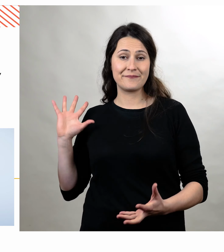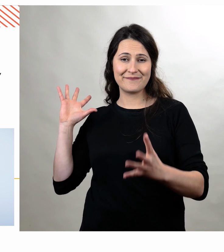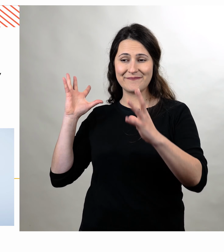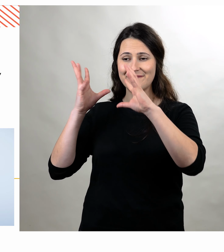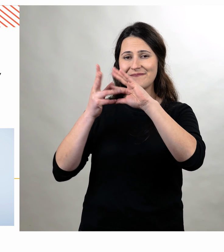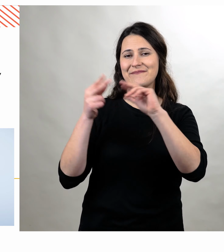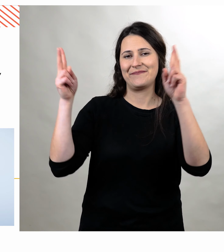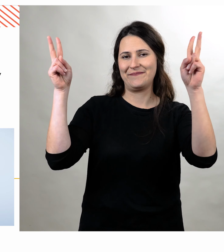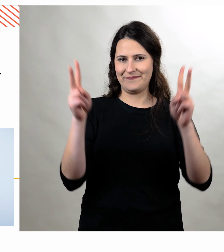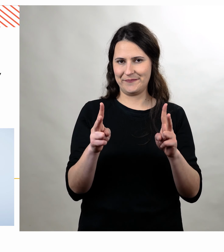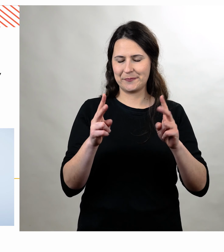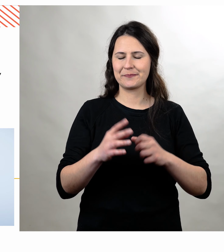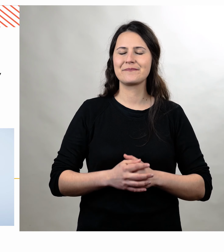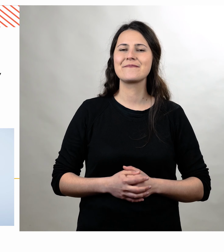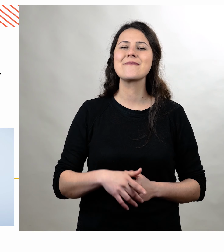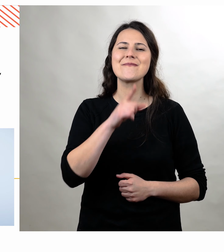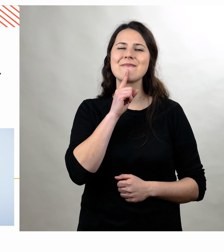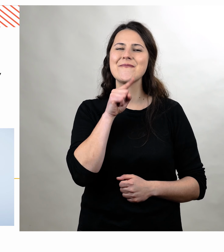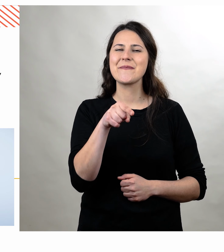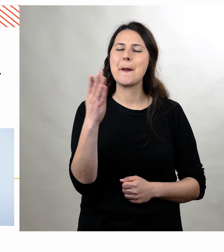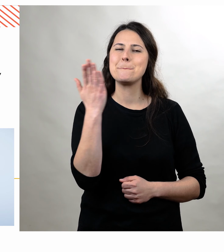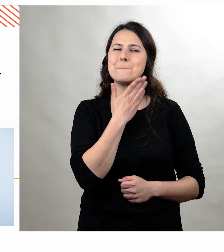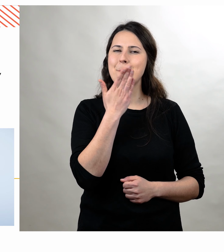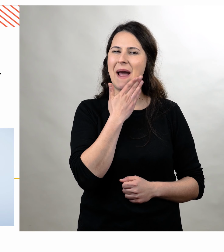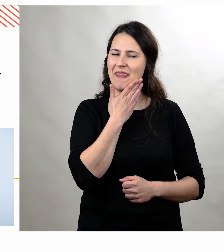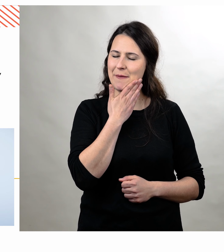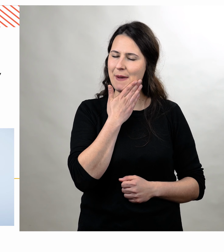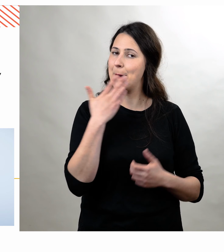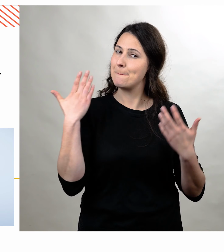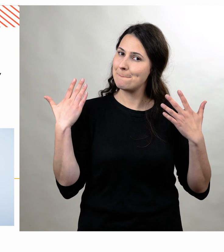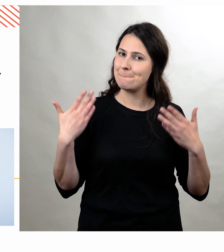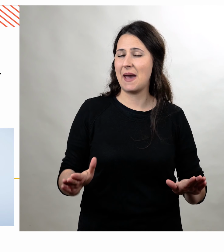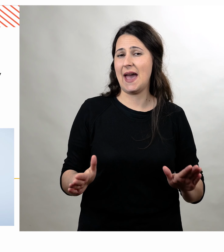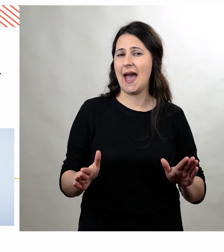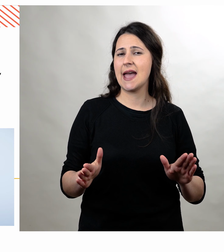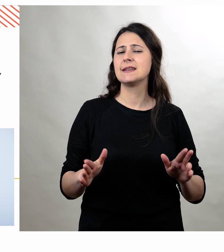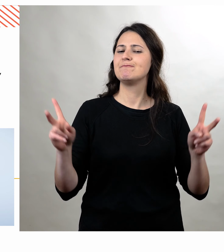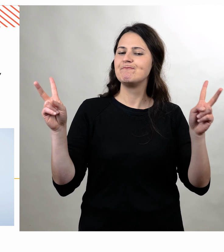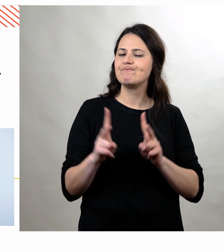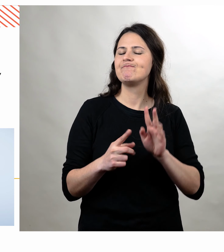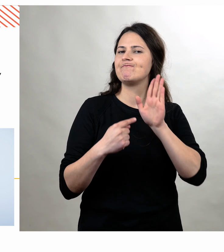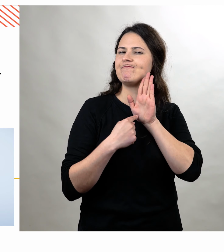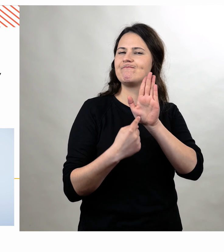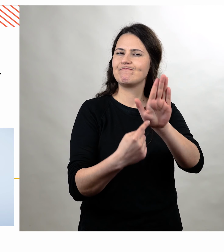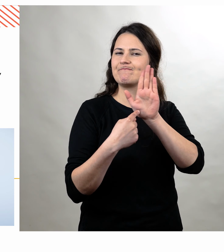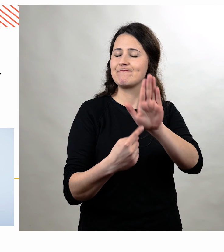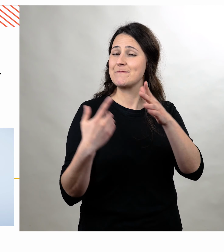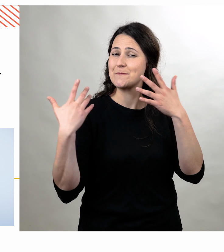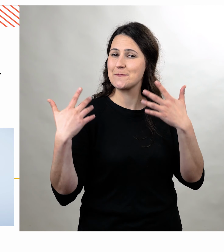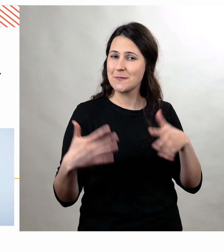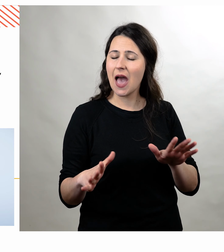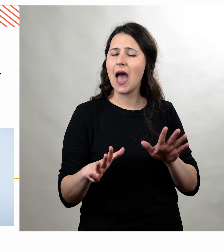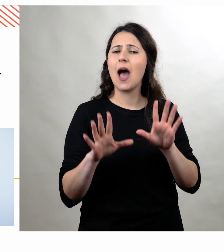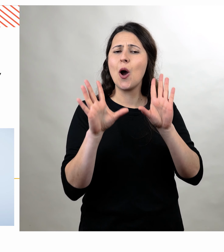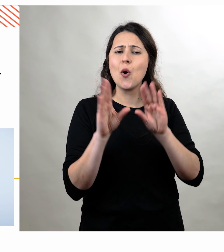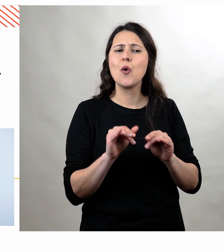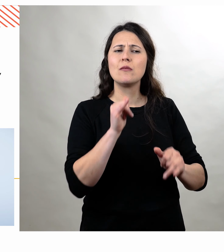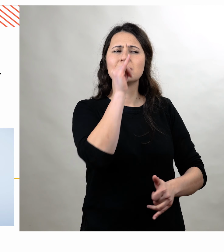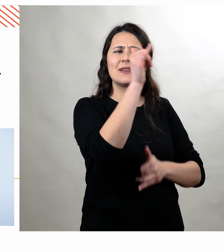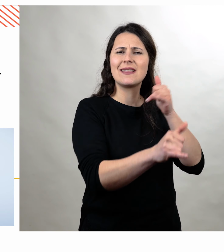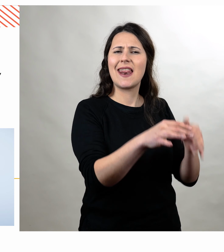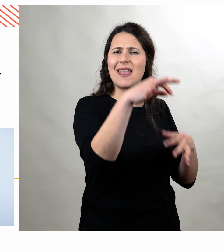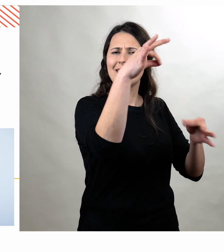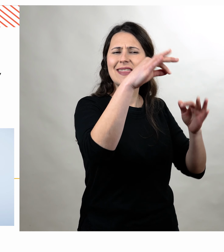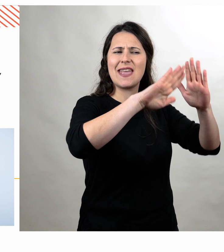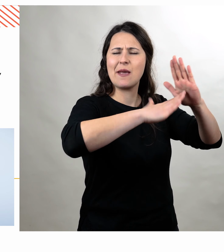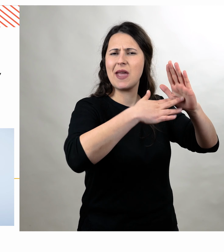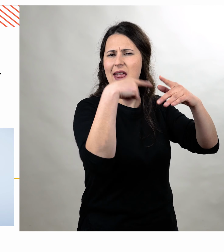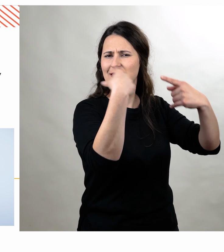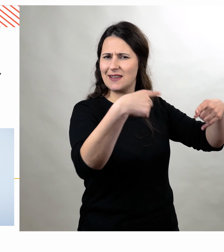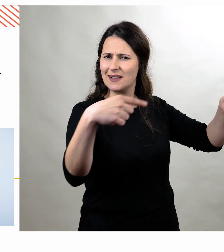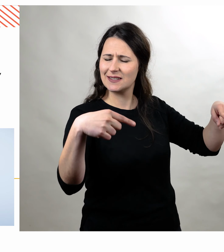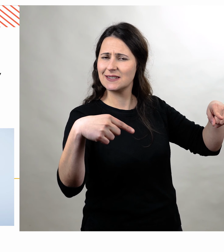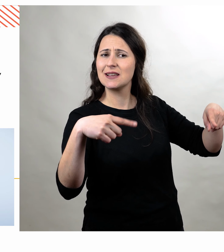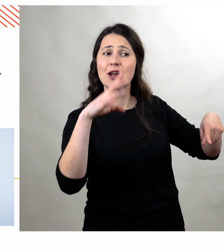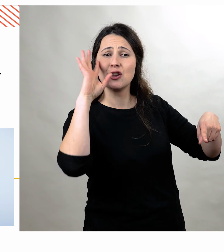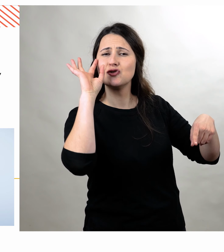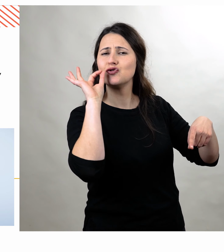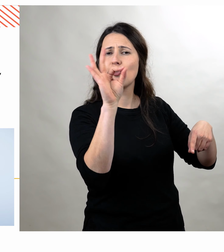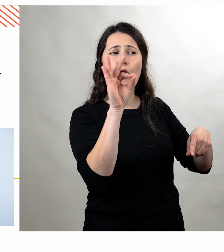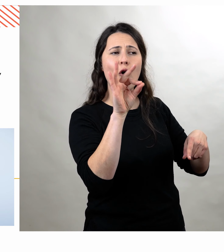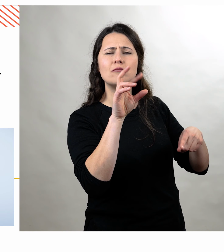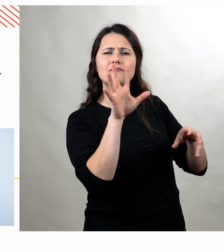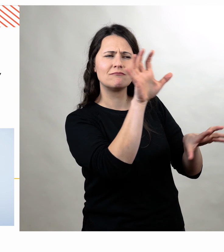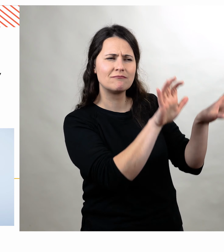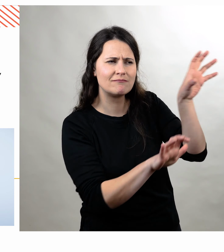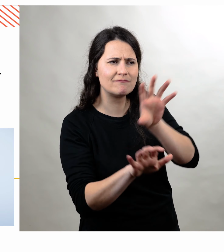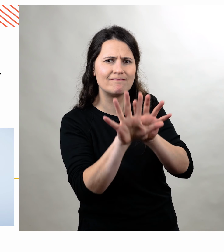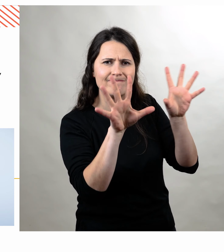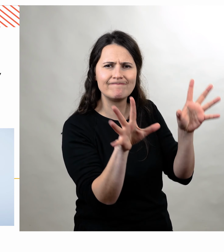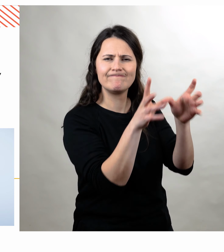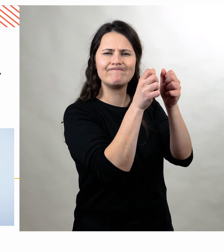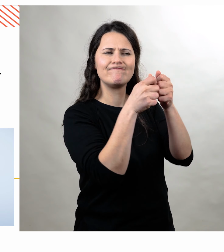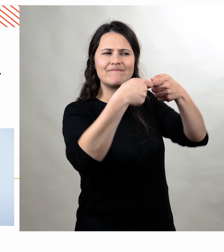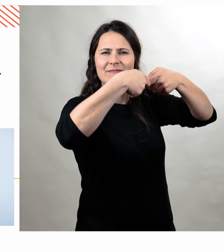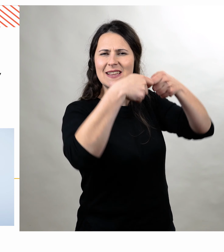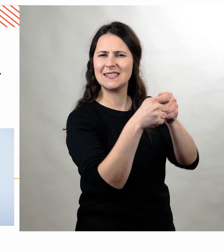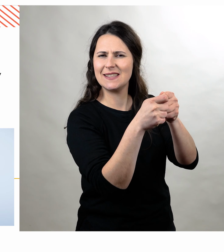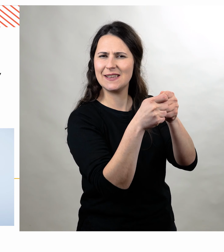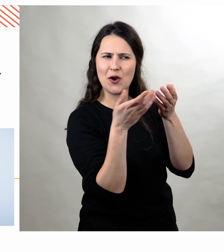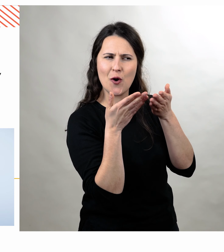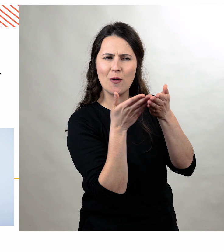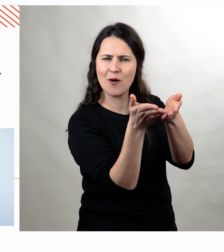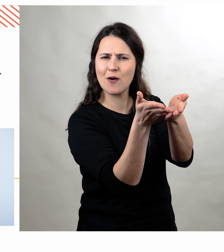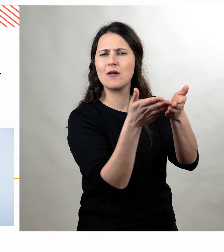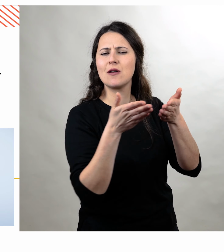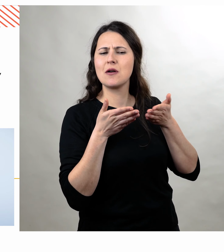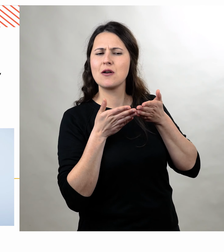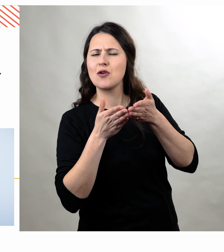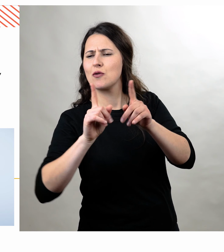Σε αυτό το μάθημα πραγματοποιήθηκε σύντομη παρουσίαση χρήσιμων διαδικτυακών υπηρεσιών για εύρεση και κράτηση εισιτηρίων πλοίων και κρουαζιέρας!